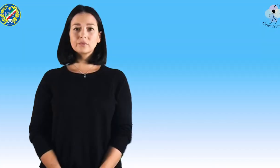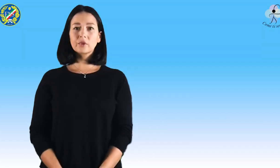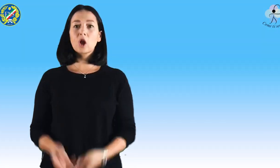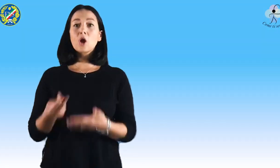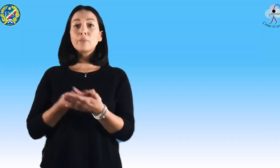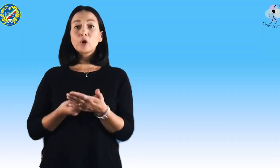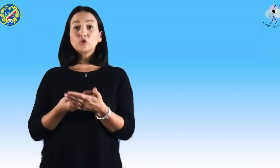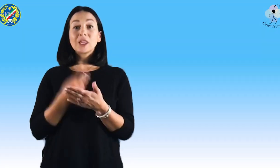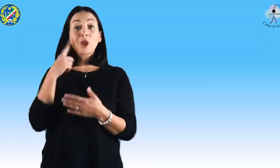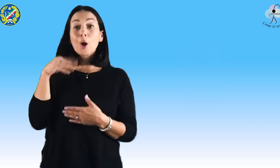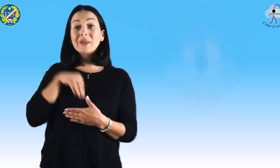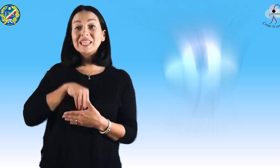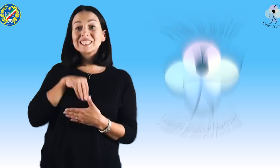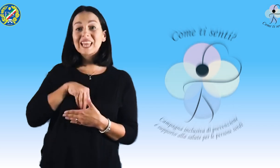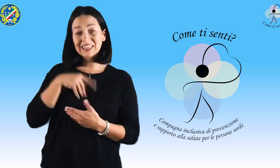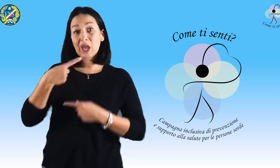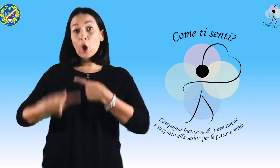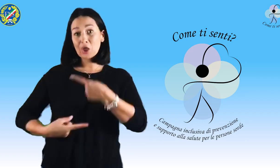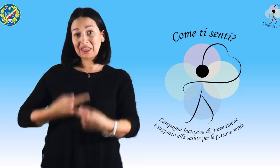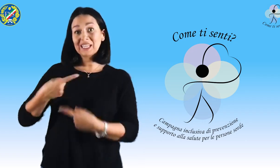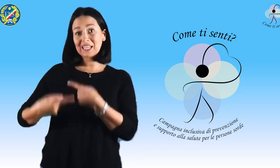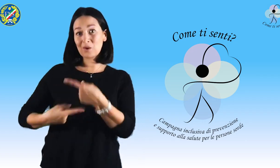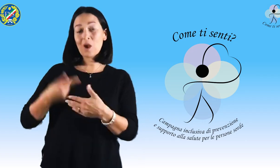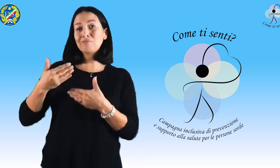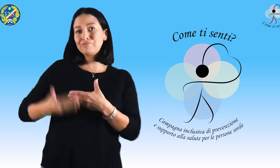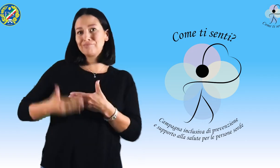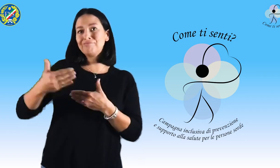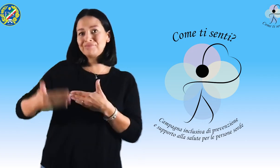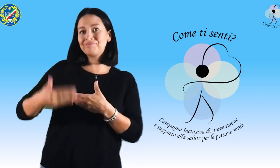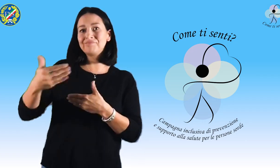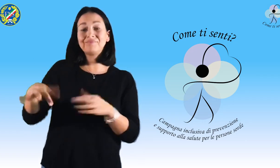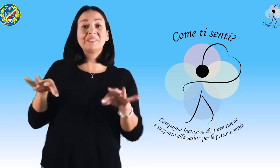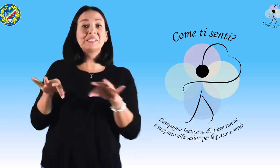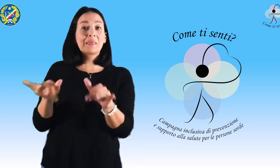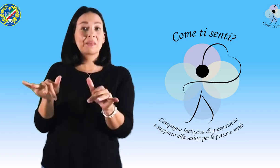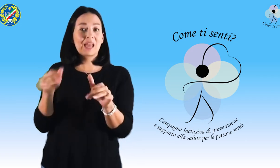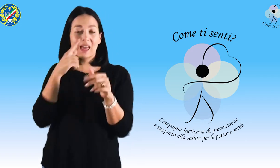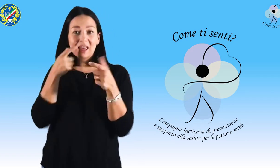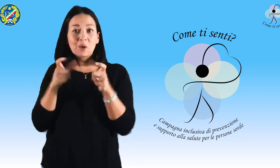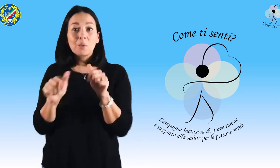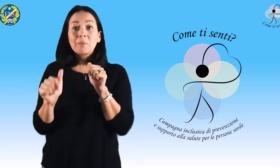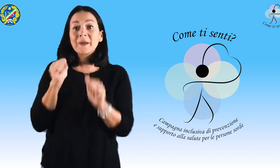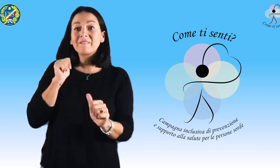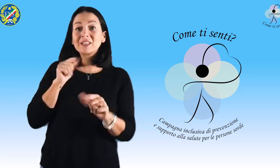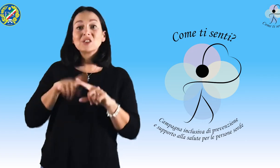Il progetto Come Ti Senti continua imperterrito